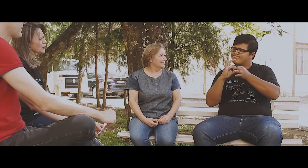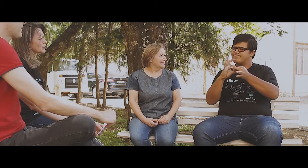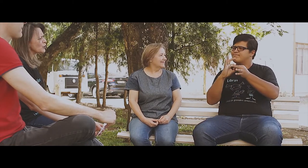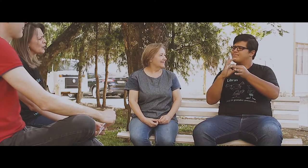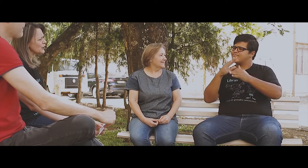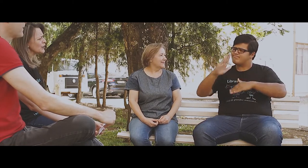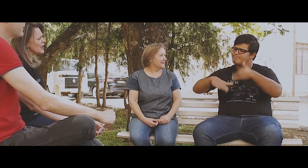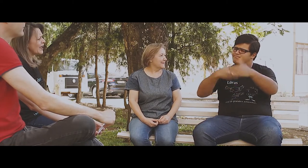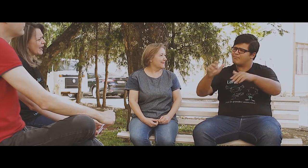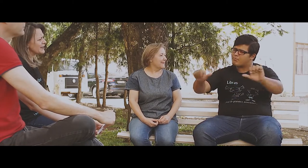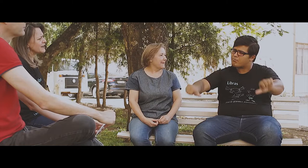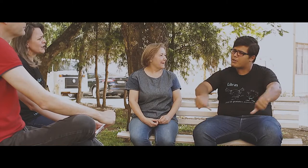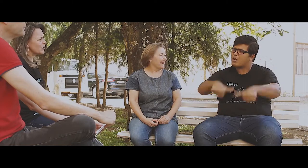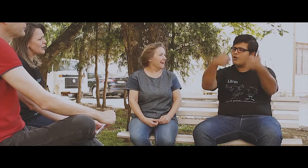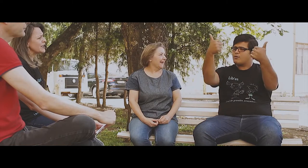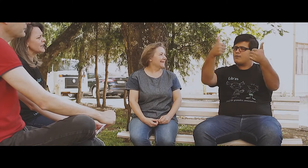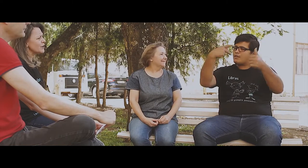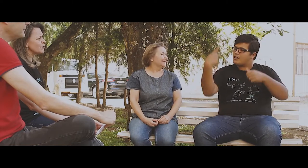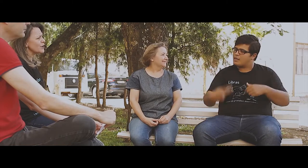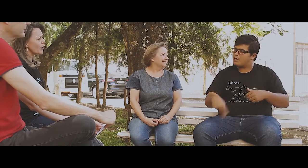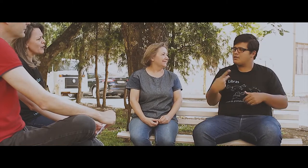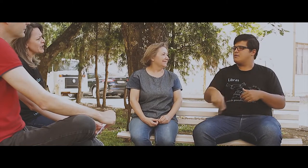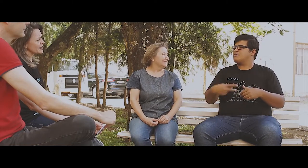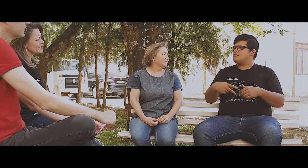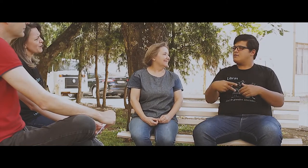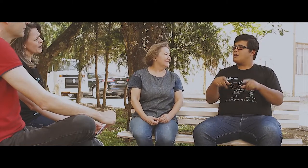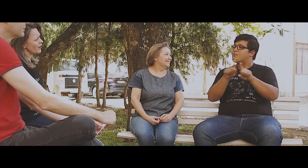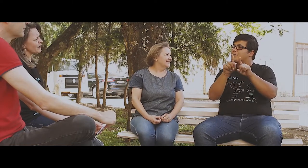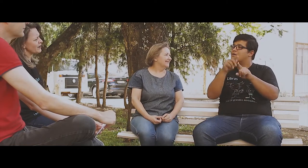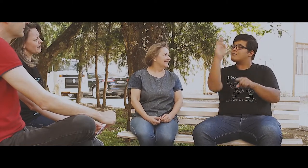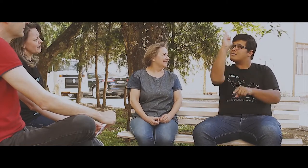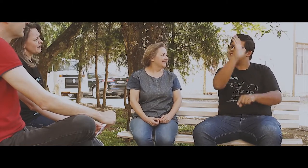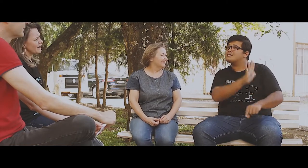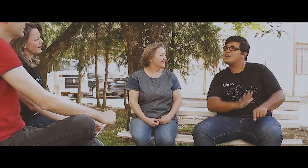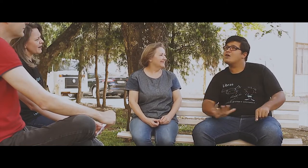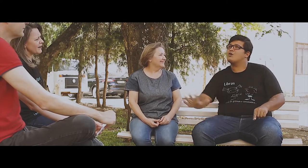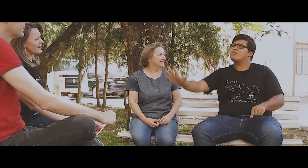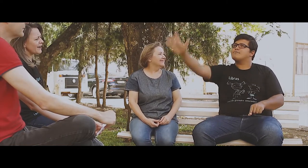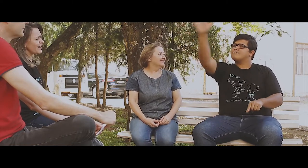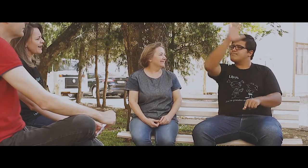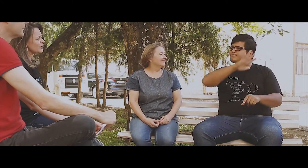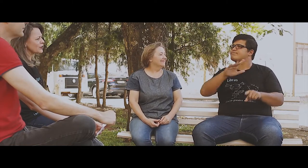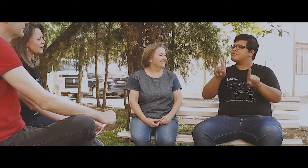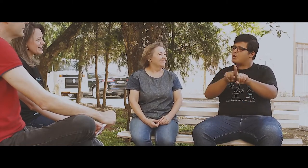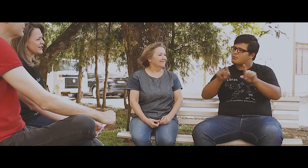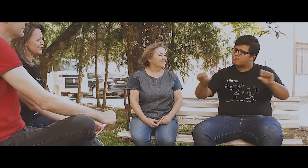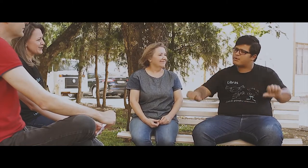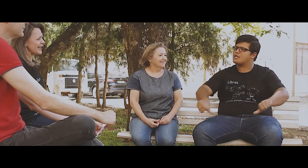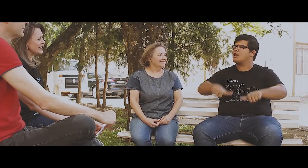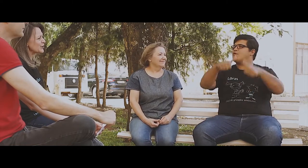sonho é de ter uma união e uma comunicação maior em todo o Brasil, não